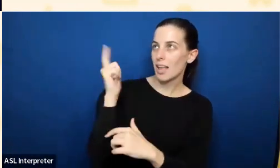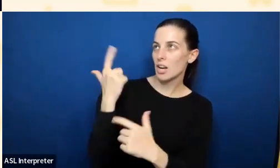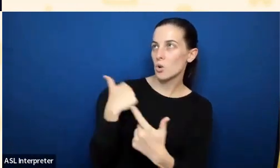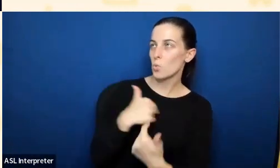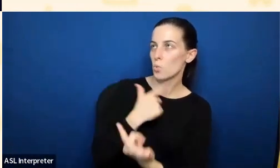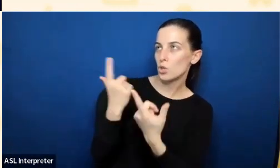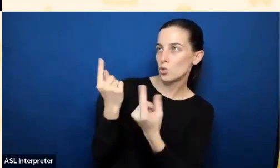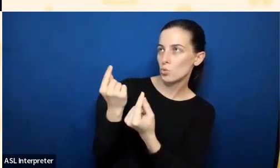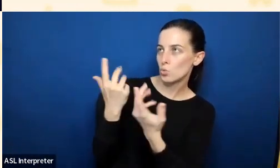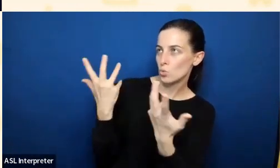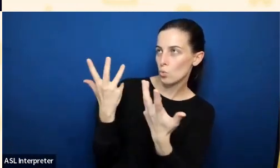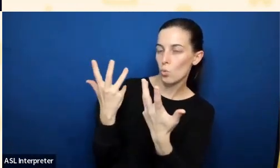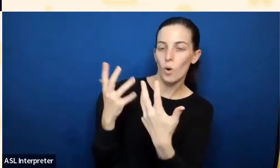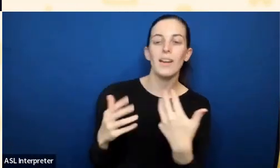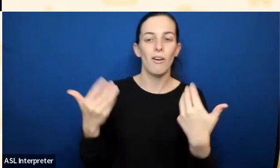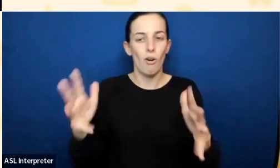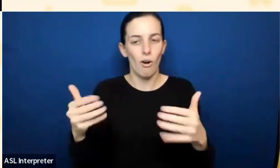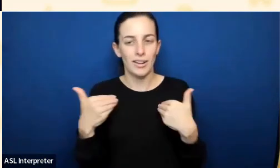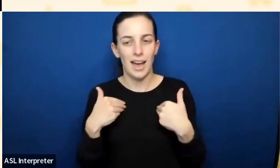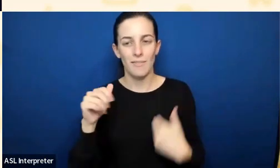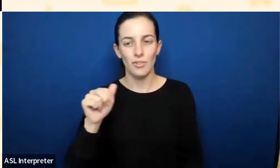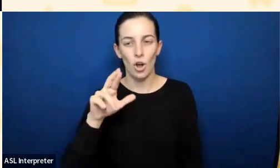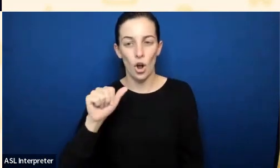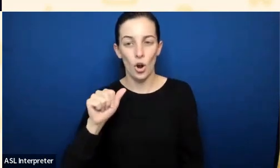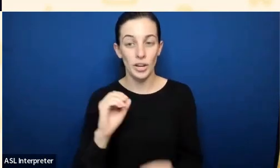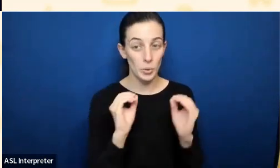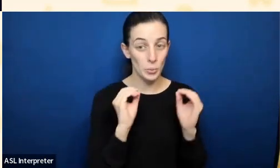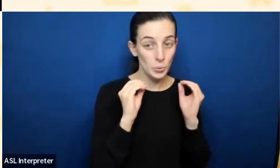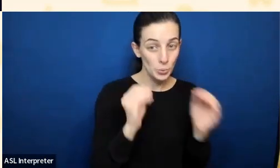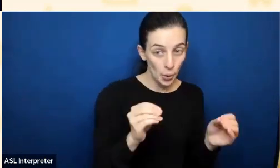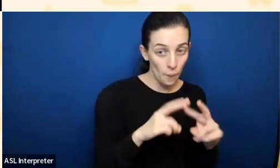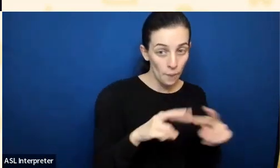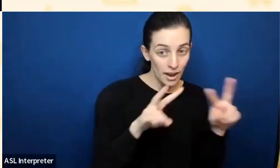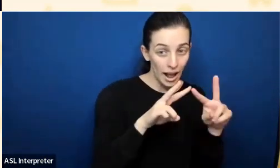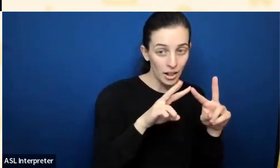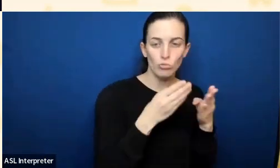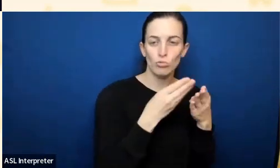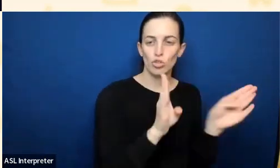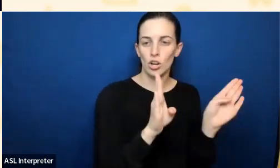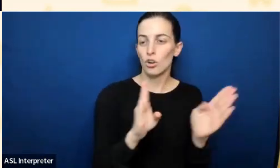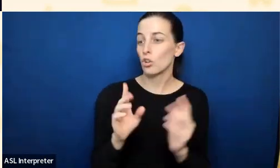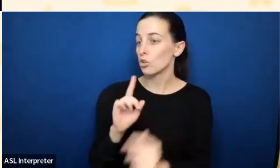al tener ARIA-pressed sin valor, es solo en general. Y luego ARIA-pressed con un valor verdadero y un valor falso.